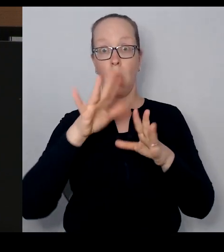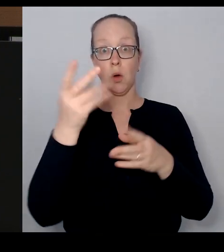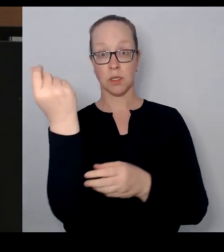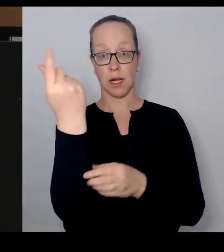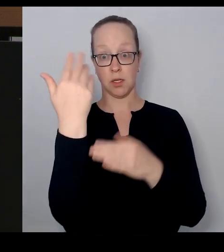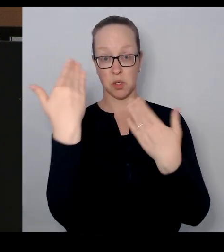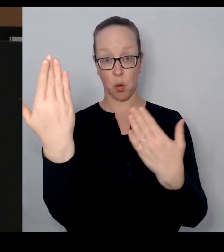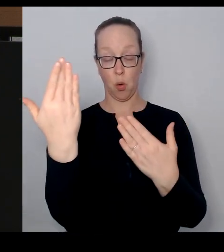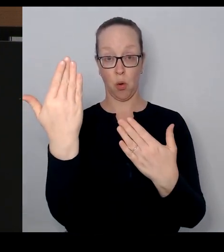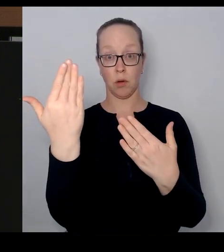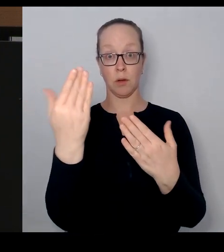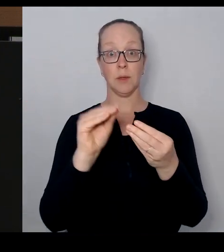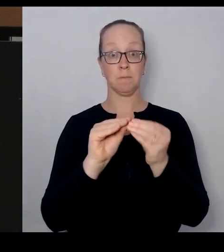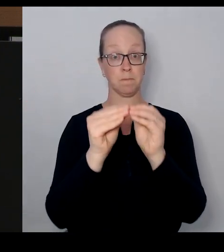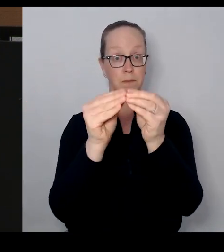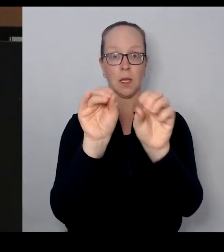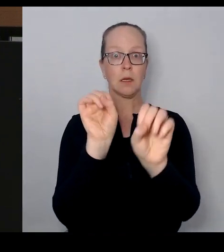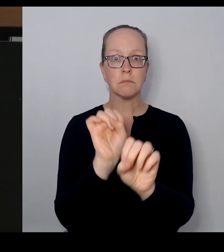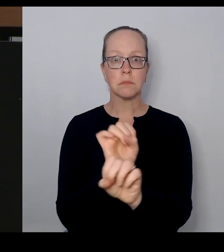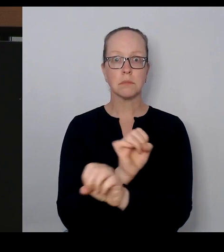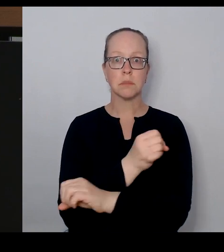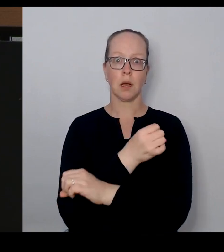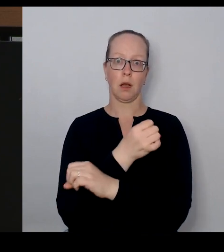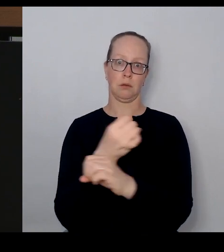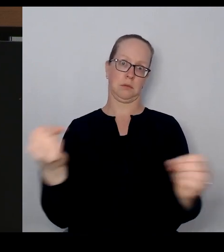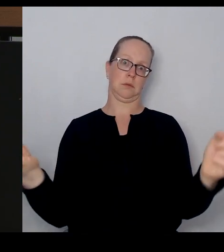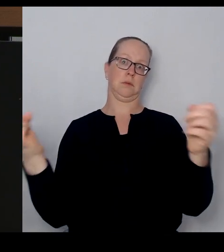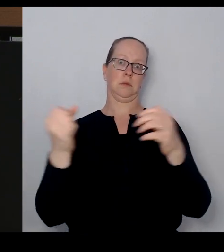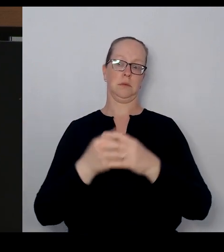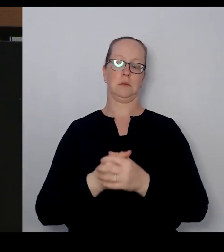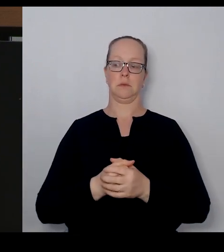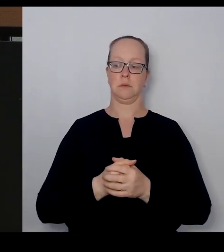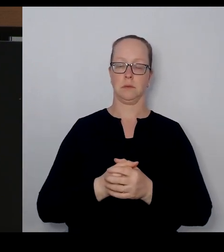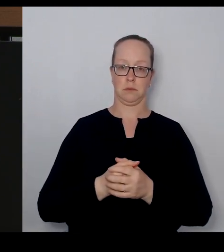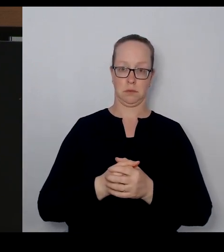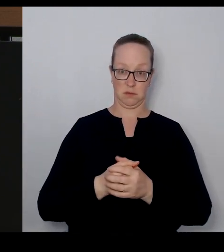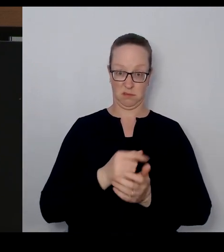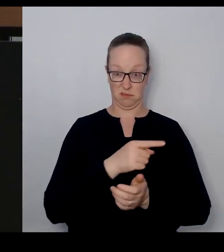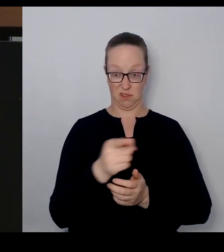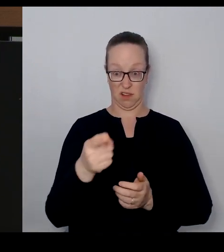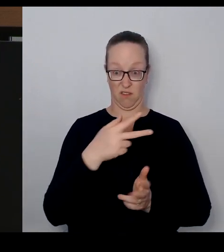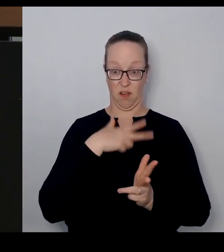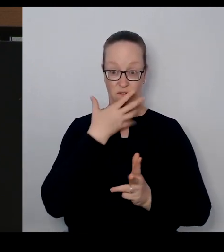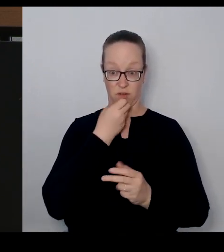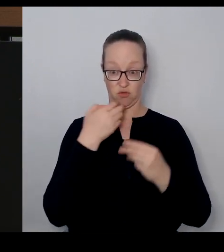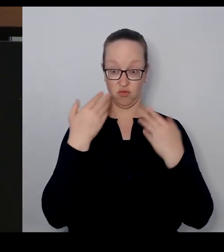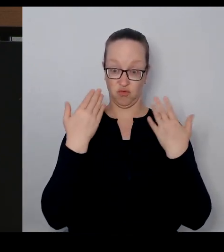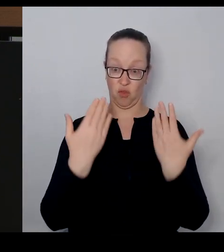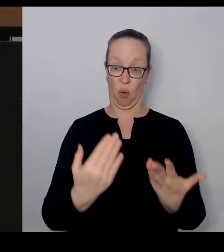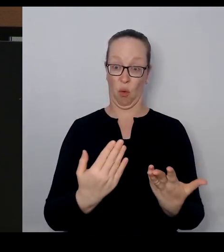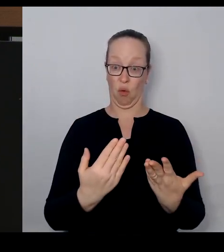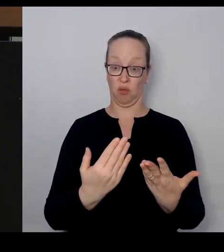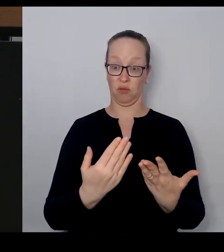Wollen Sie das? Sie tragen mit Ihren jetzigen Entscheidungen eine große Verantwortung für die Zukunft Berlins.